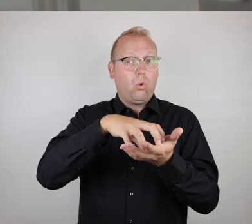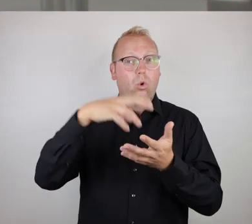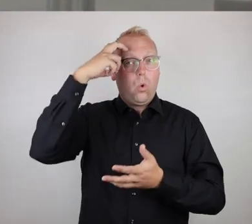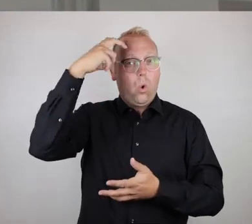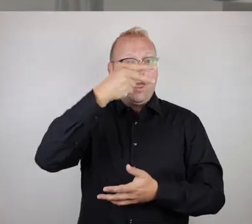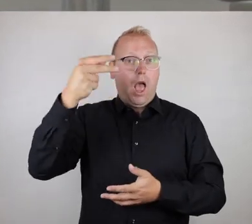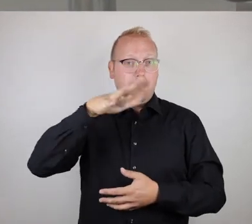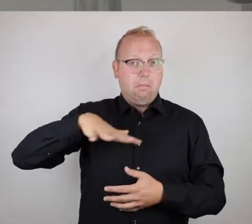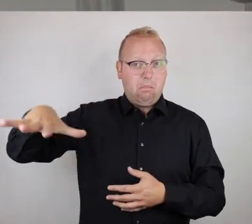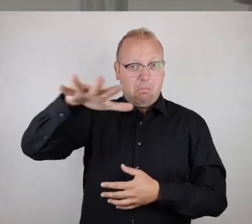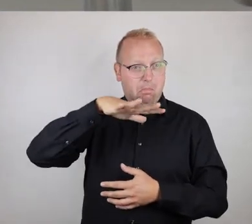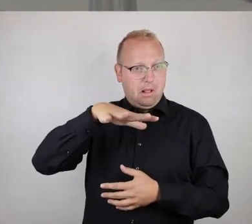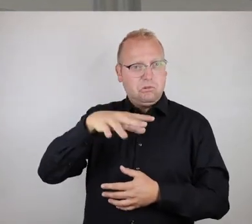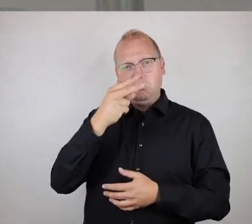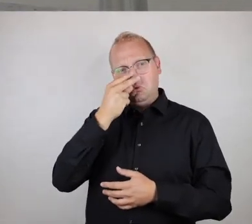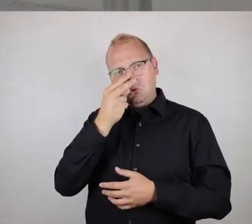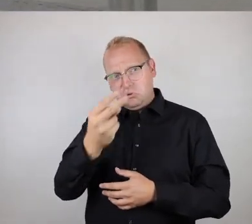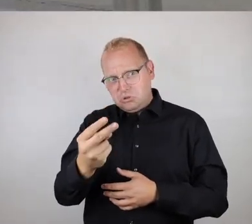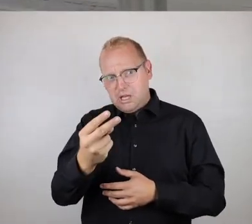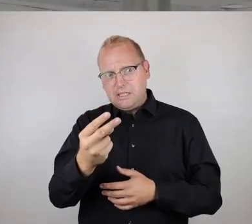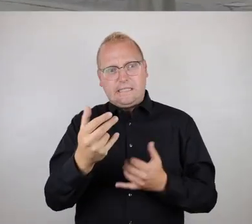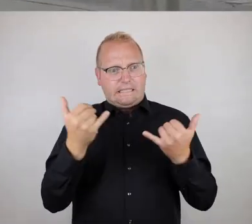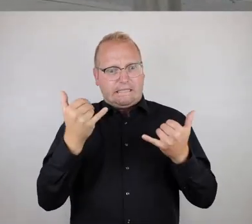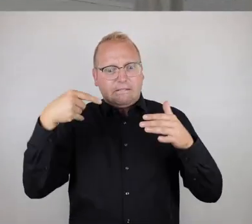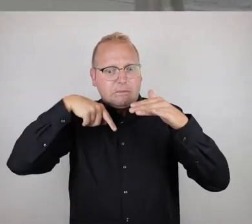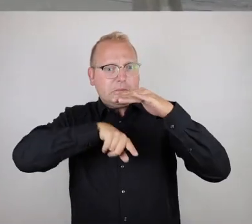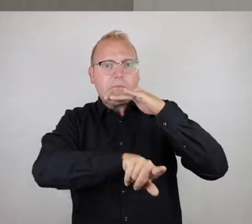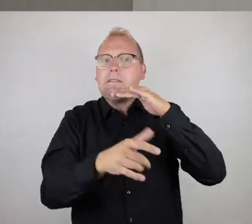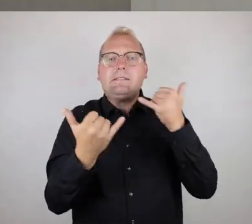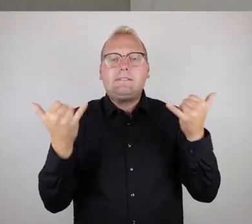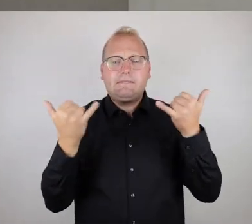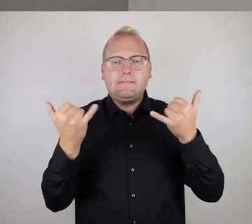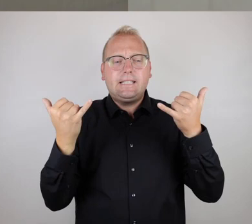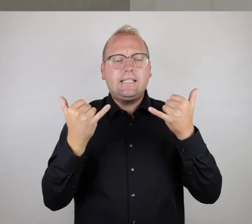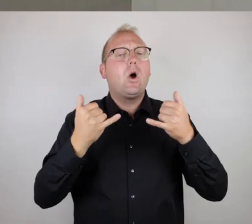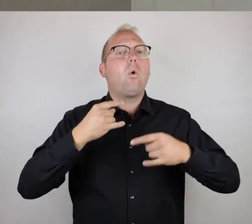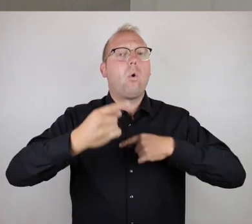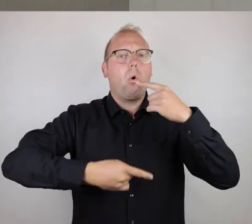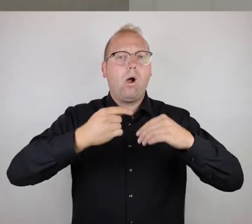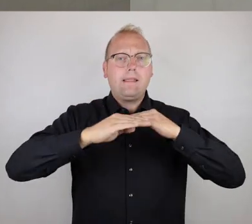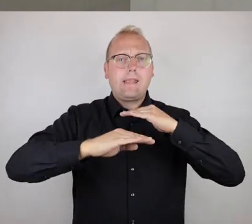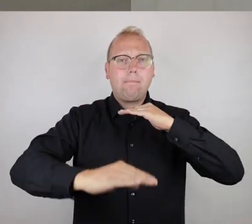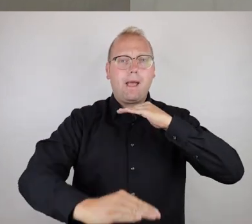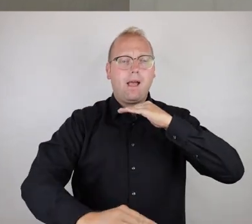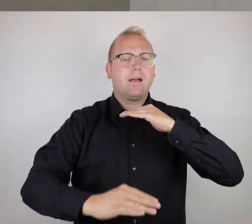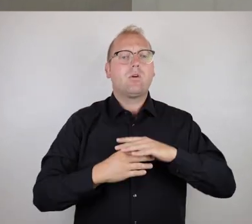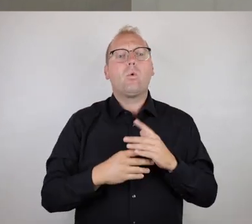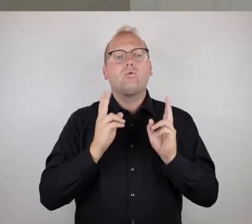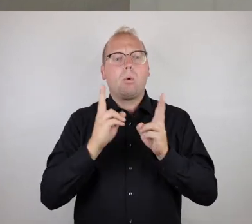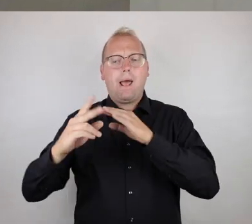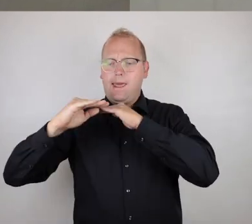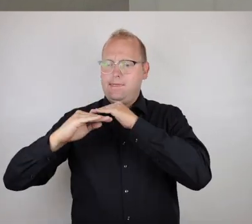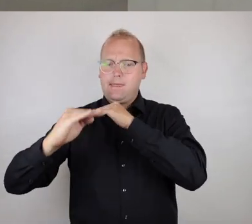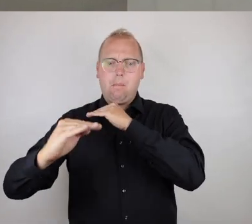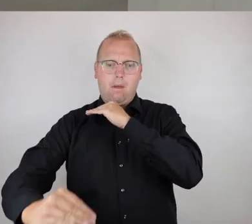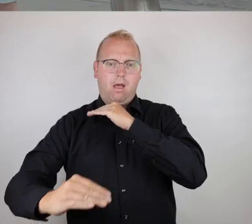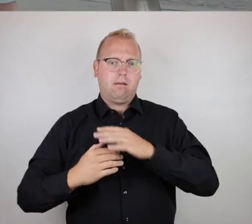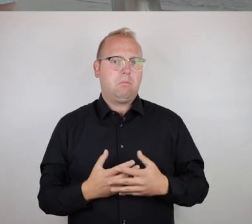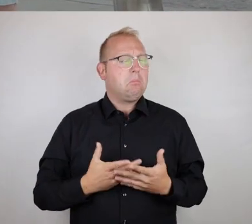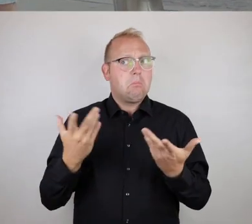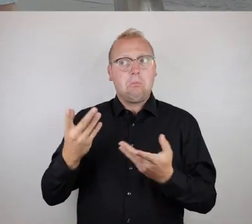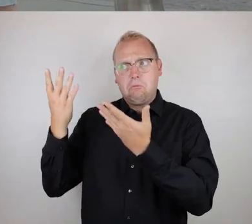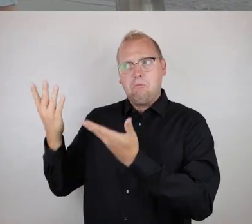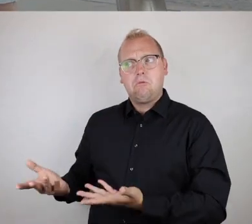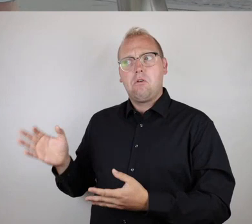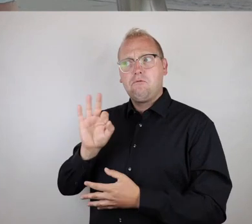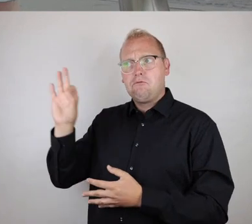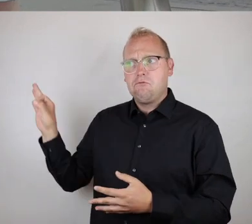und wir sehen, dass der Zugang per Rolltreppe beziehungsweise per normaler Treppe